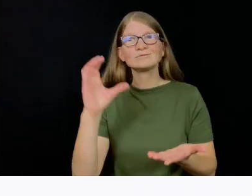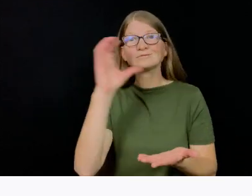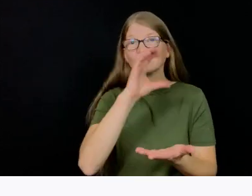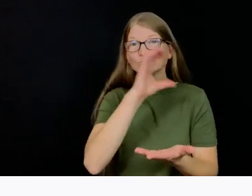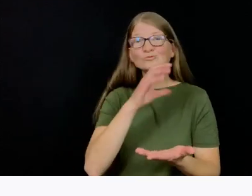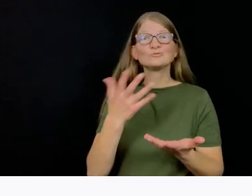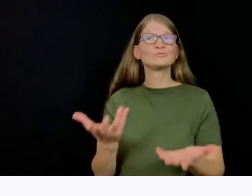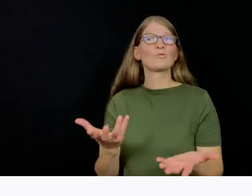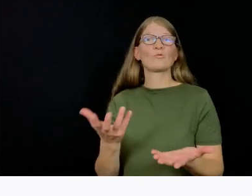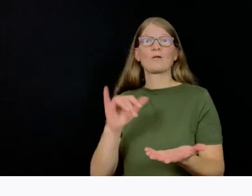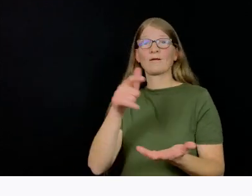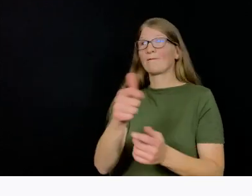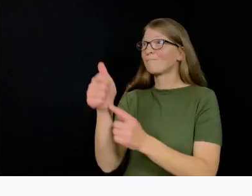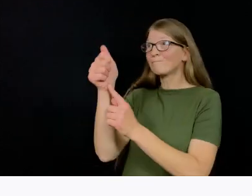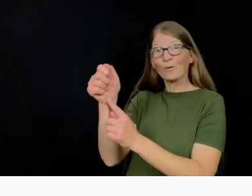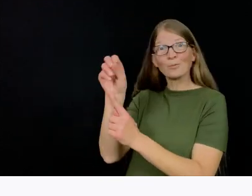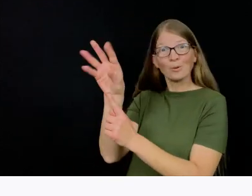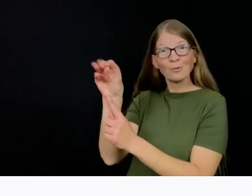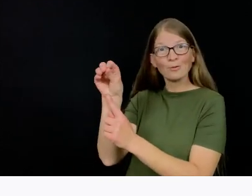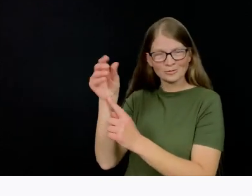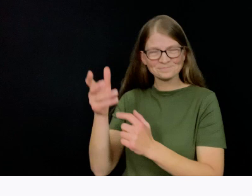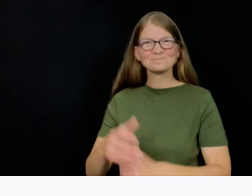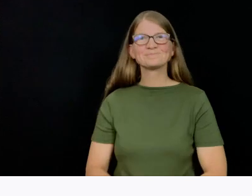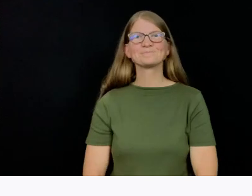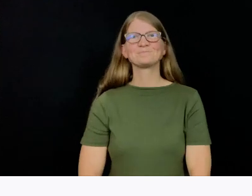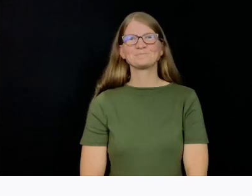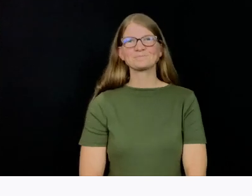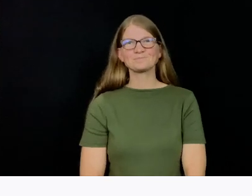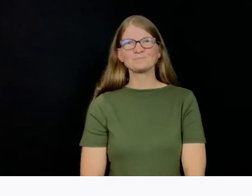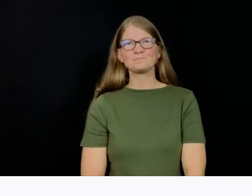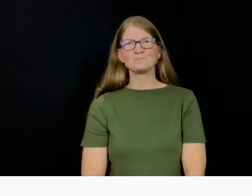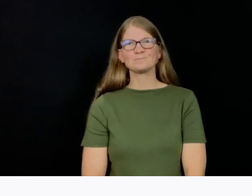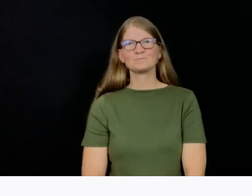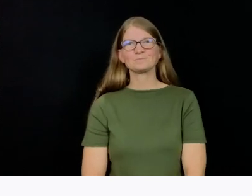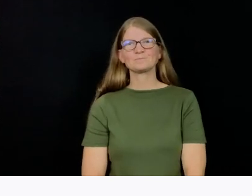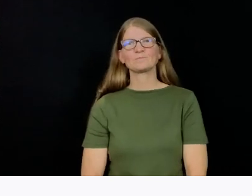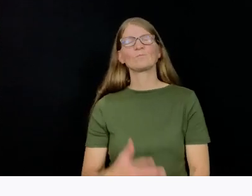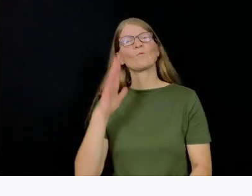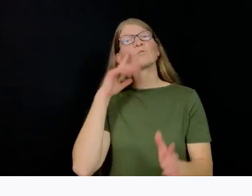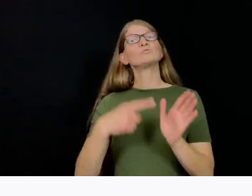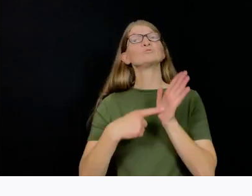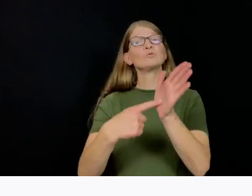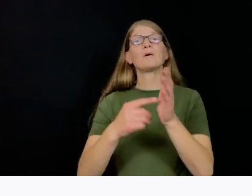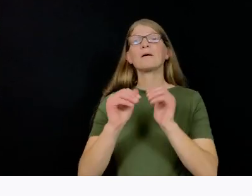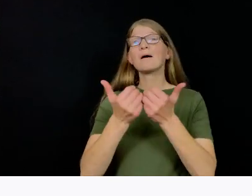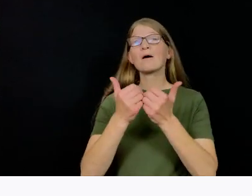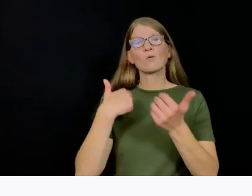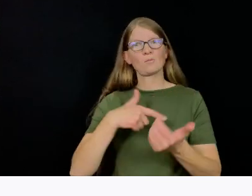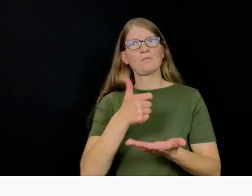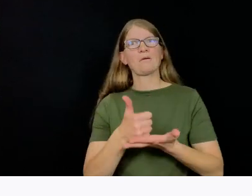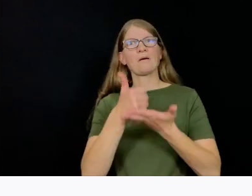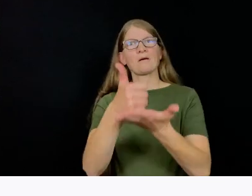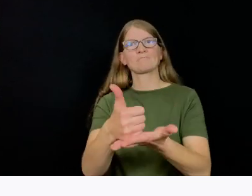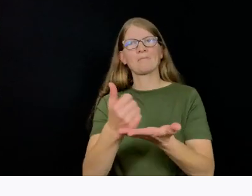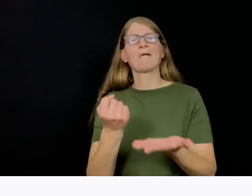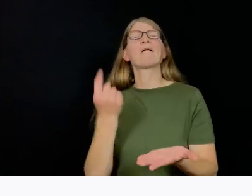أو حتى باستخدام كاميرا هاتفكم الذكي اسمحوا لي أن أوضّح لكم بعض المجالات التي يمكن أن نقدّم فيها مساعدتنا بشكلٍ خاص